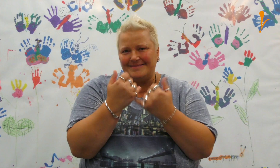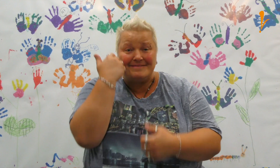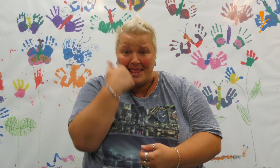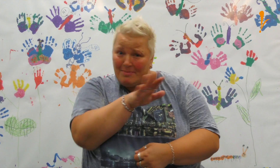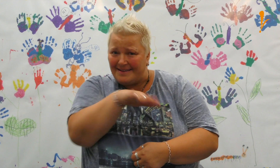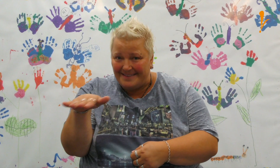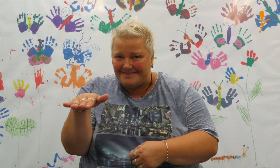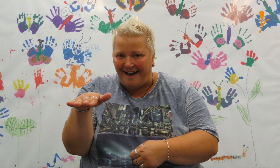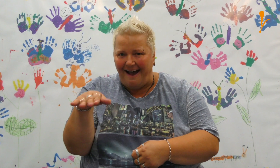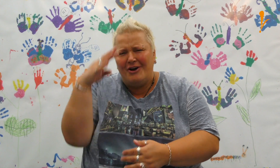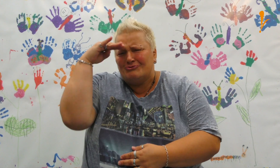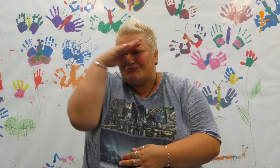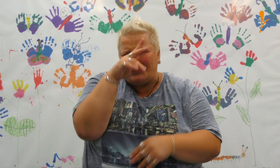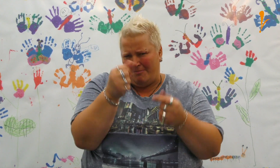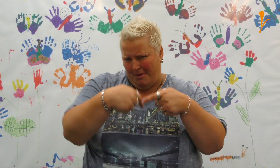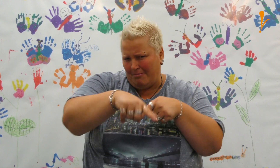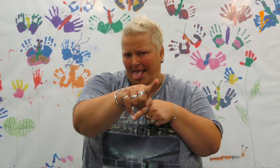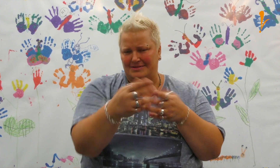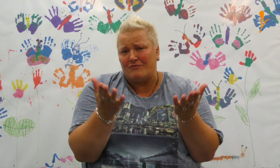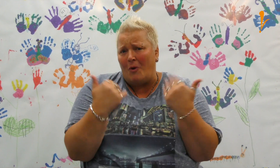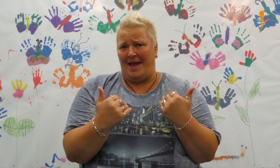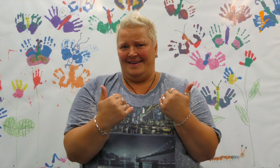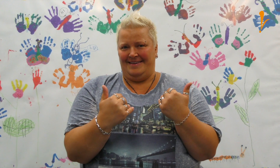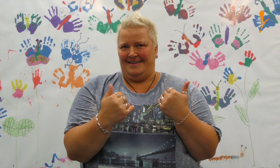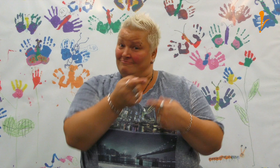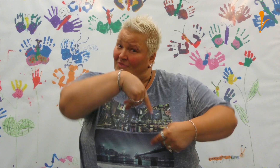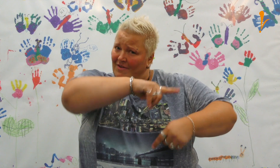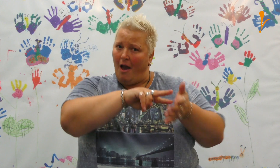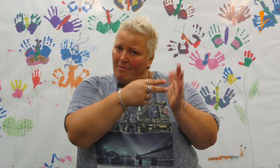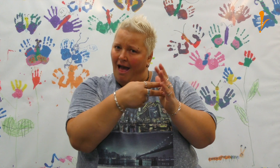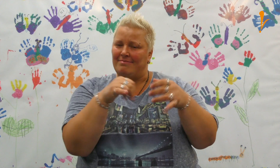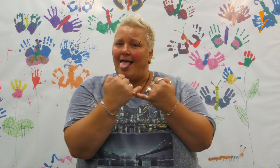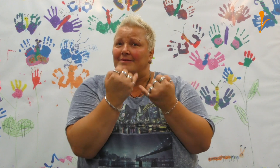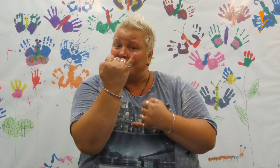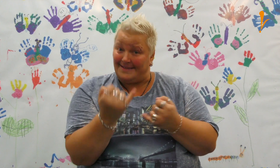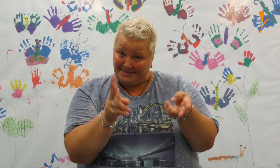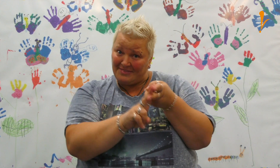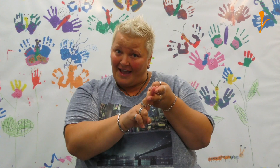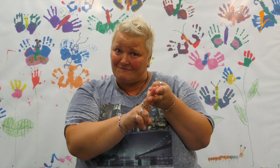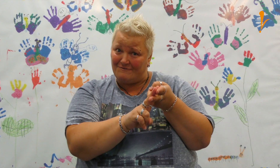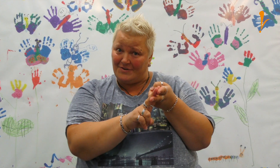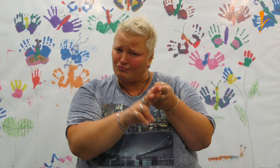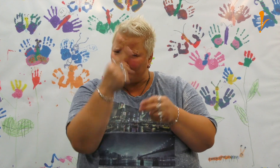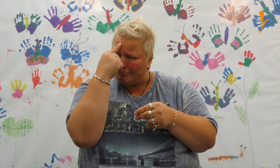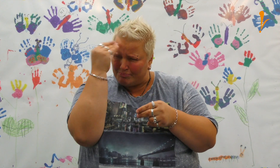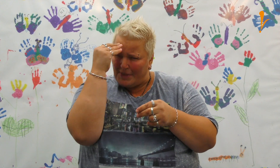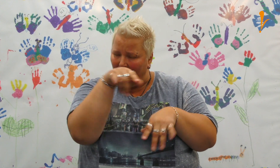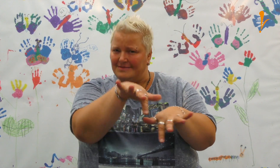Liebe Eltern, liebe Kinder, der Sommer ist schon bald vorbei und wir planen ein Eltern-Kind- Treff. Erinnert ihr euch?